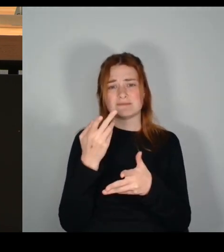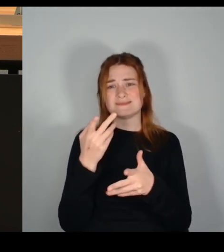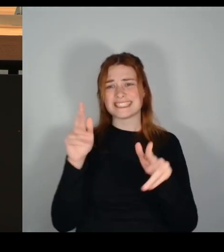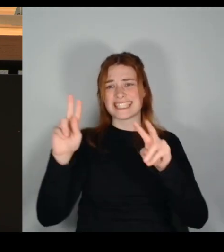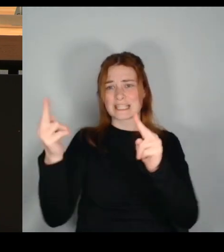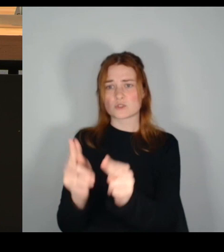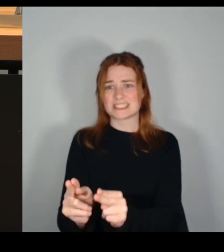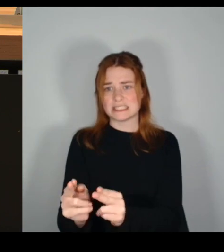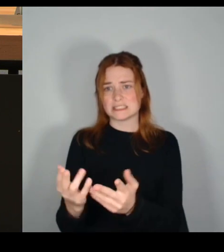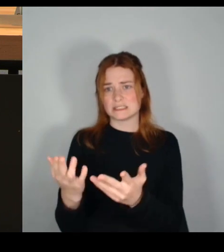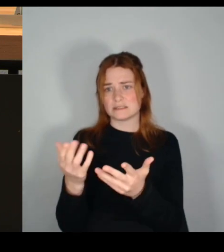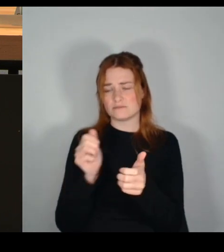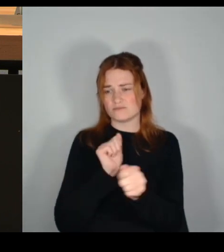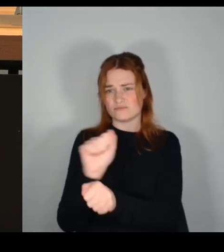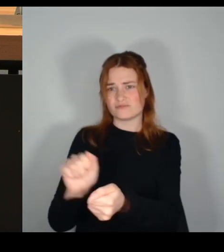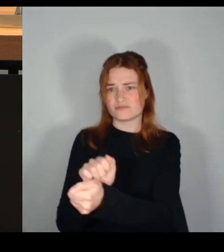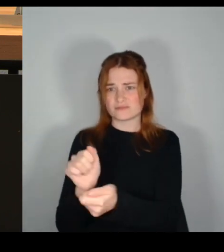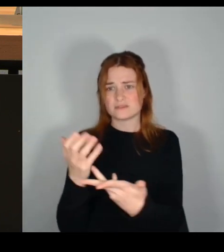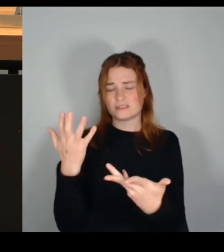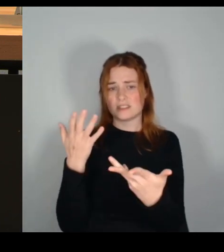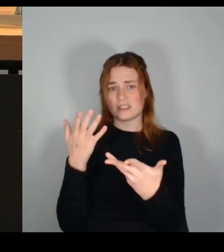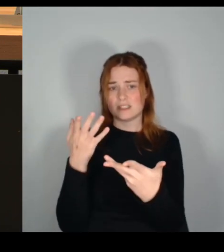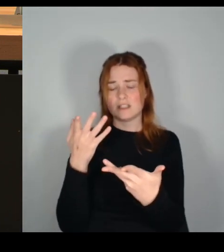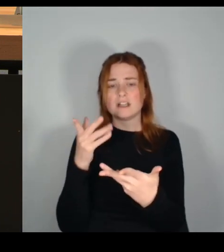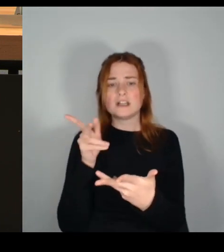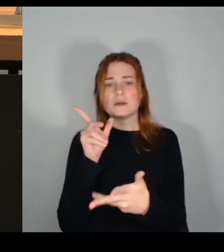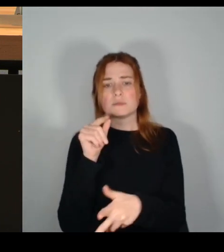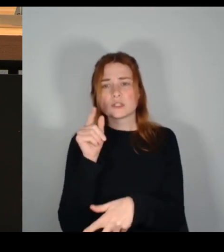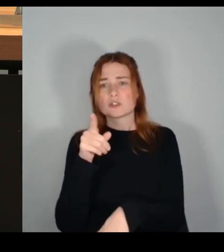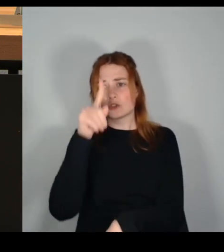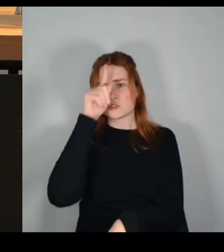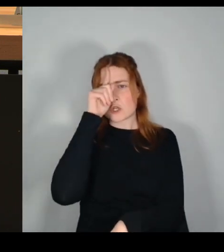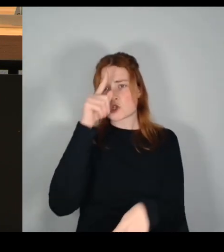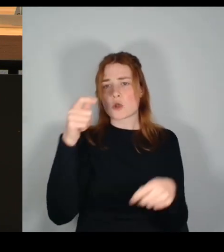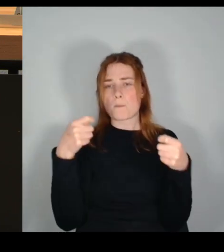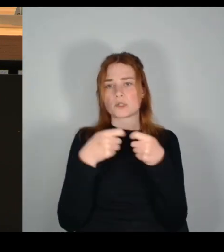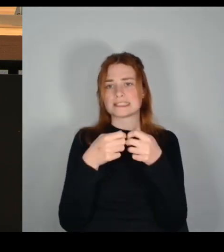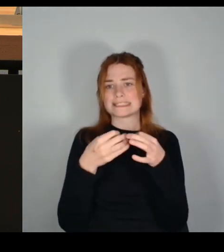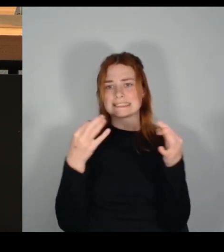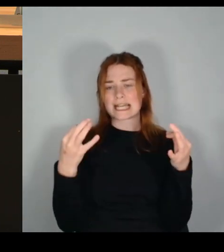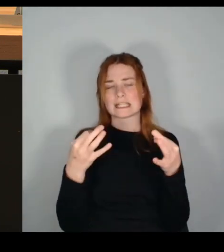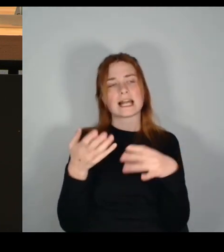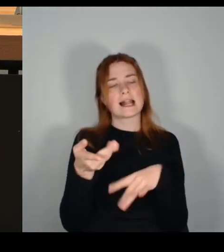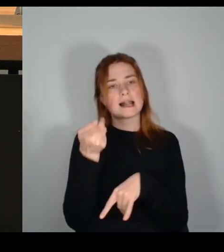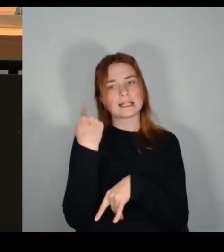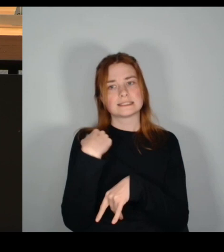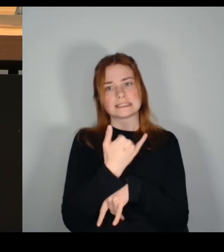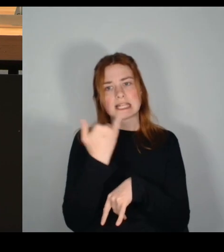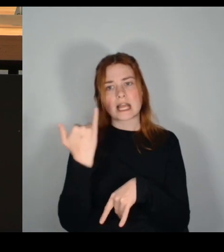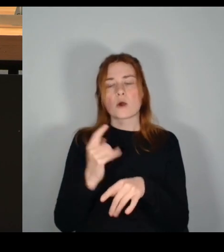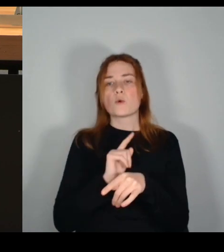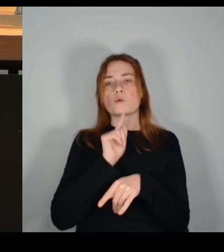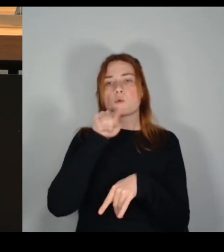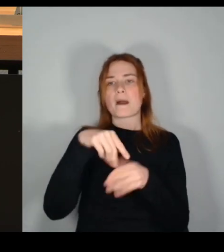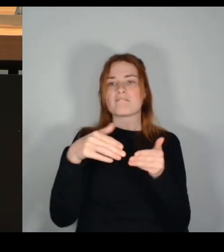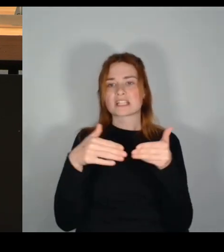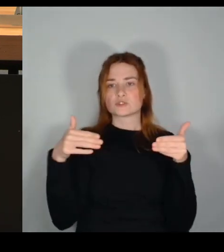Bundestag im letzten Jahr auch in einem überfraktionellen Beschluss einstimmig anerkannt. Ja, der IS